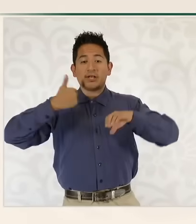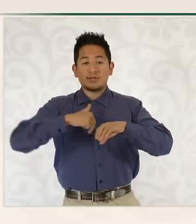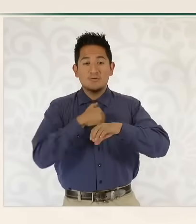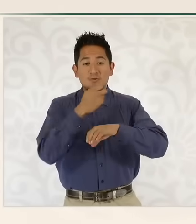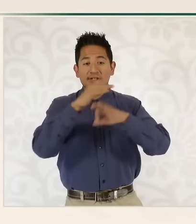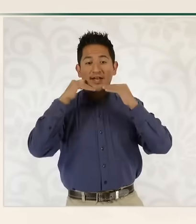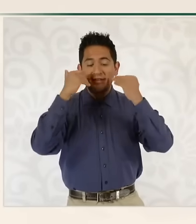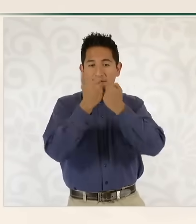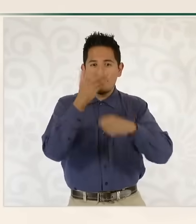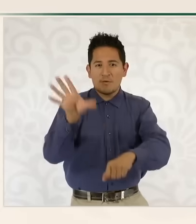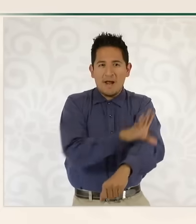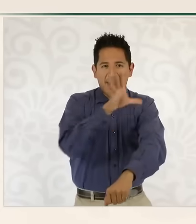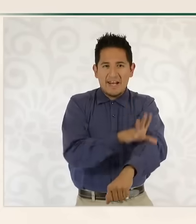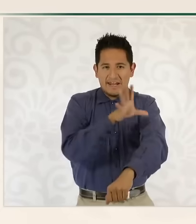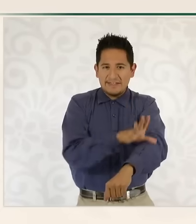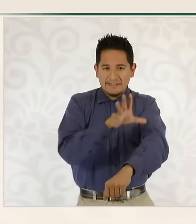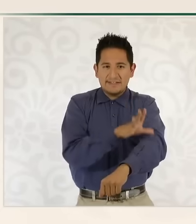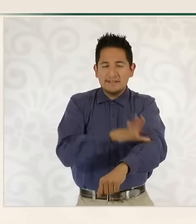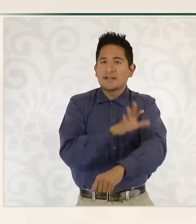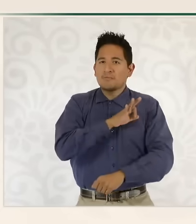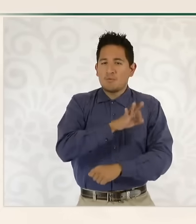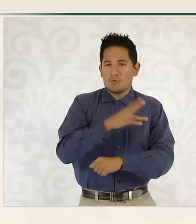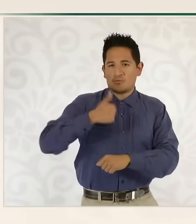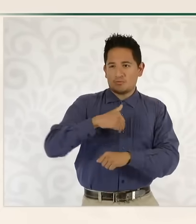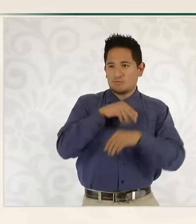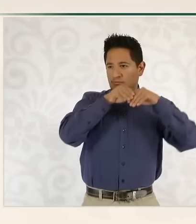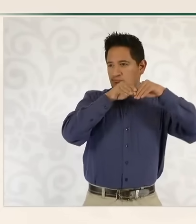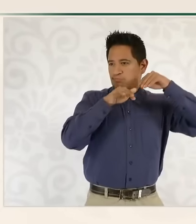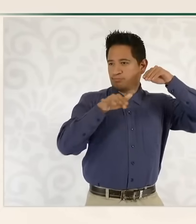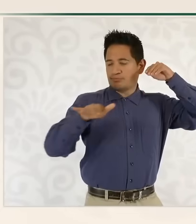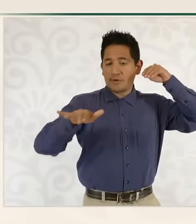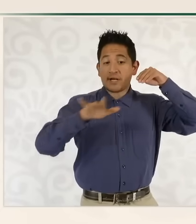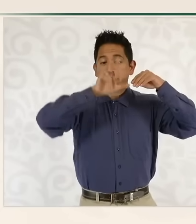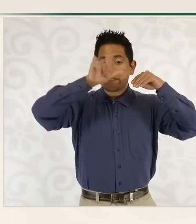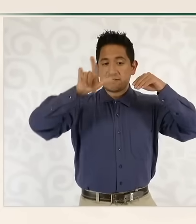electricidad y de manera más eficiente. Después vemos que las que estas líneas de transmisión